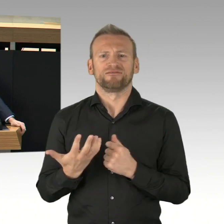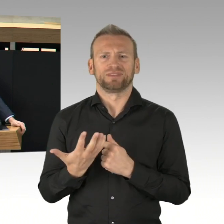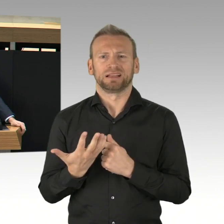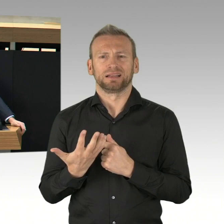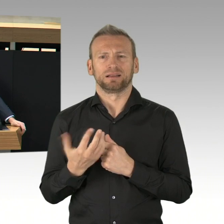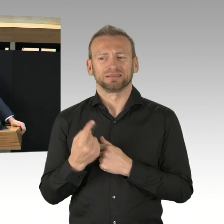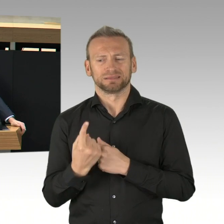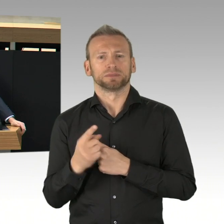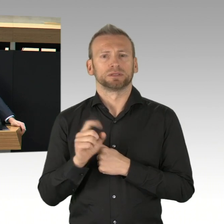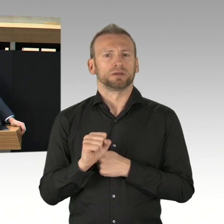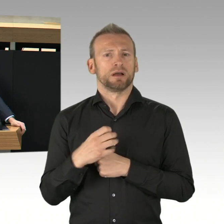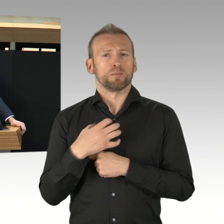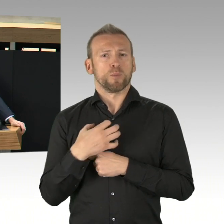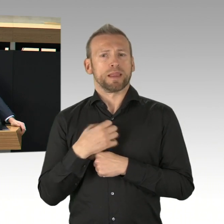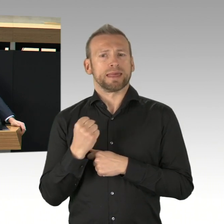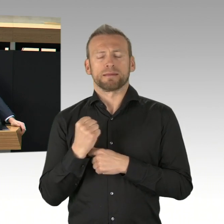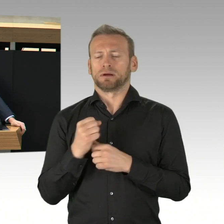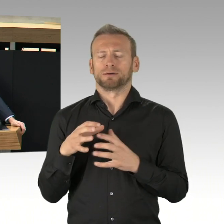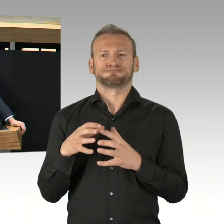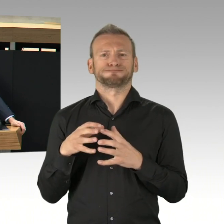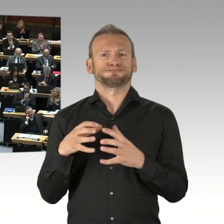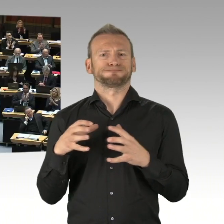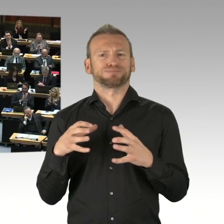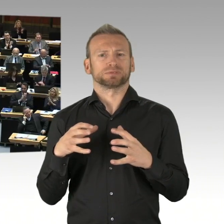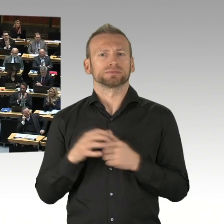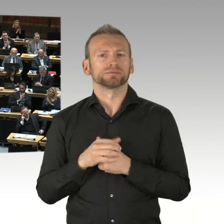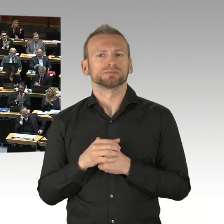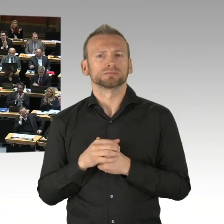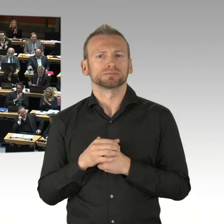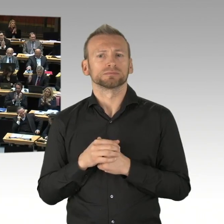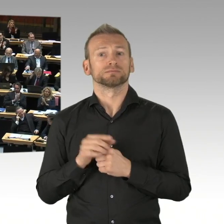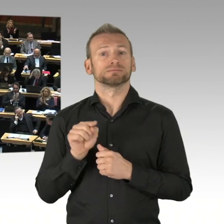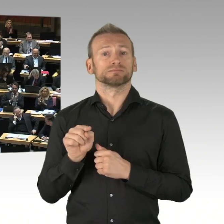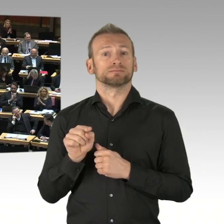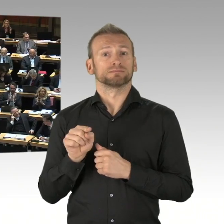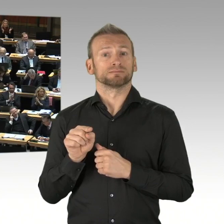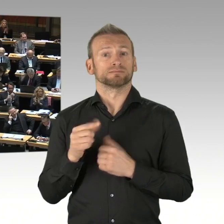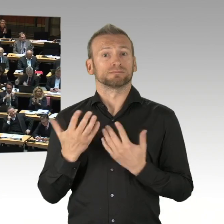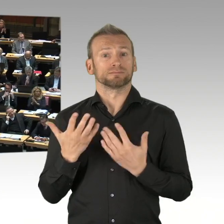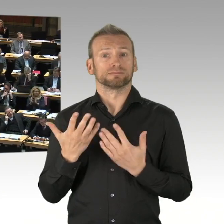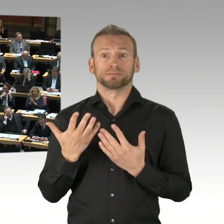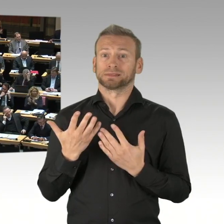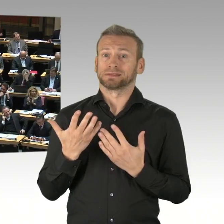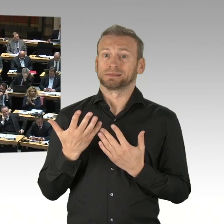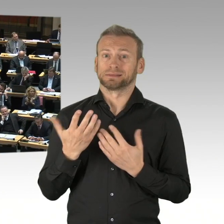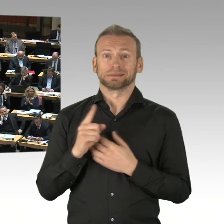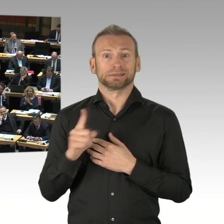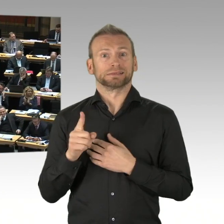(Beifall)